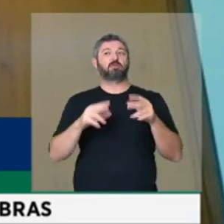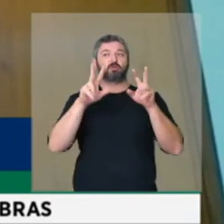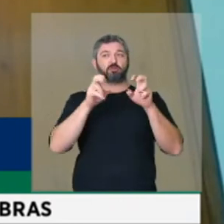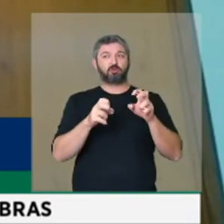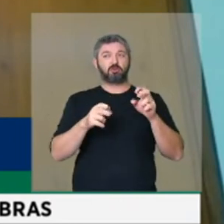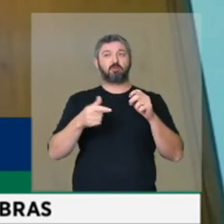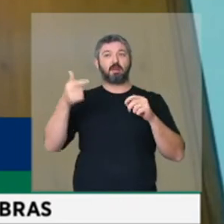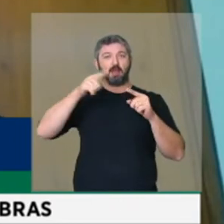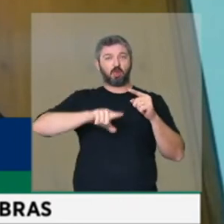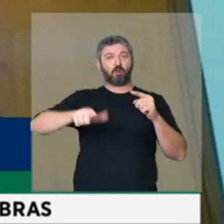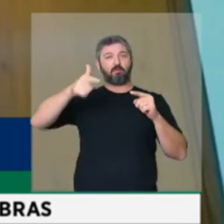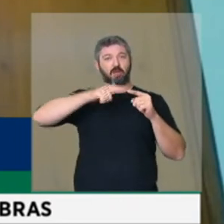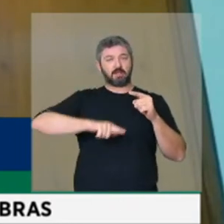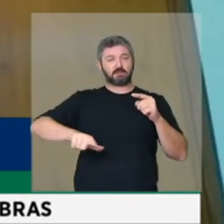PAÍSES. ISSO COLOCA EM RISCO O CONTROLE ENERGÉTICO NESSAS